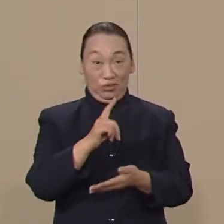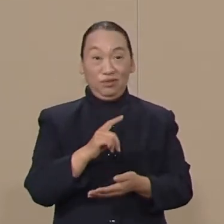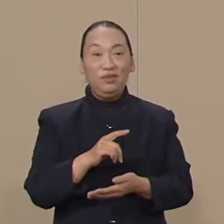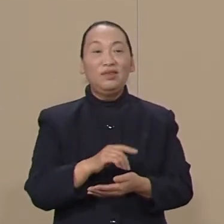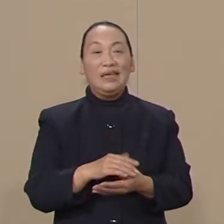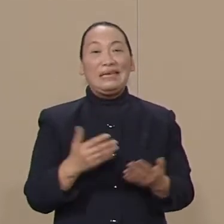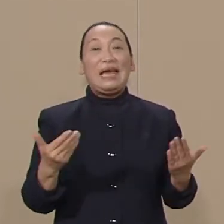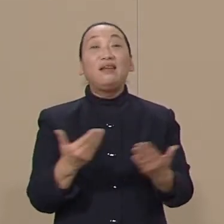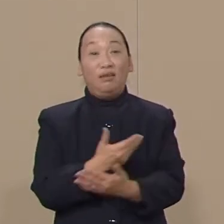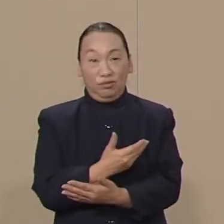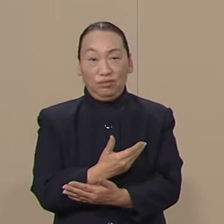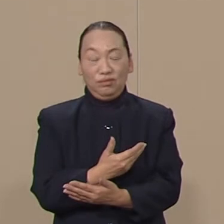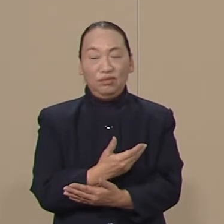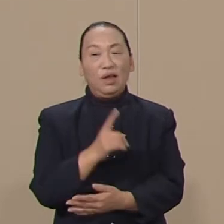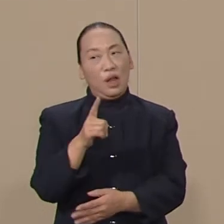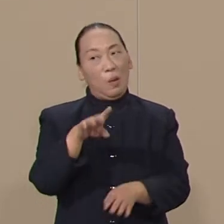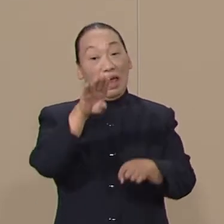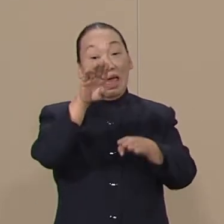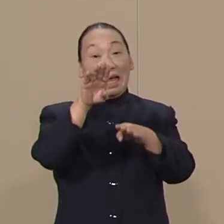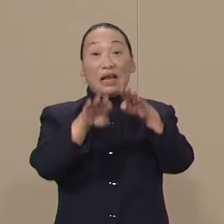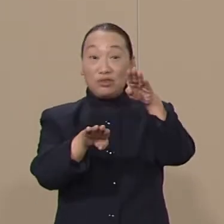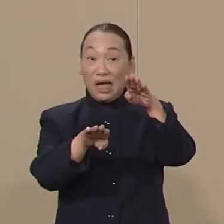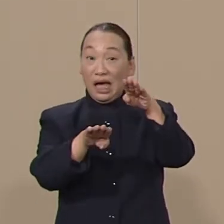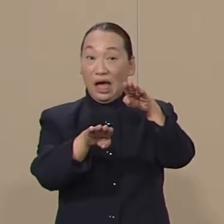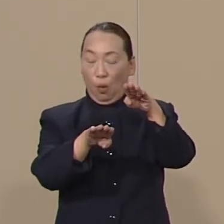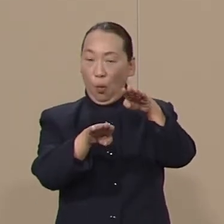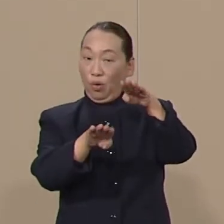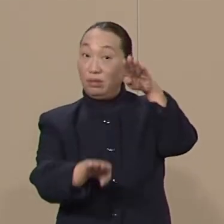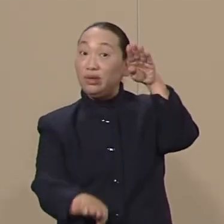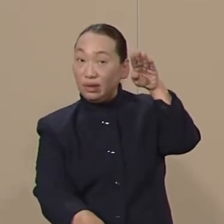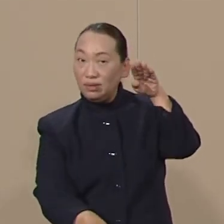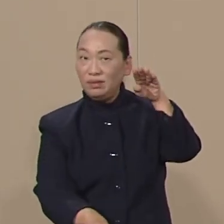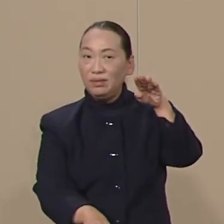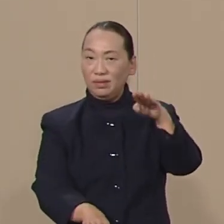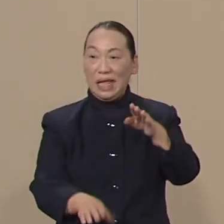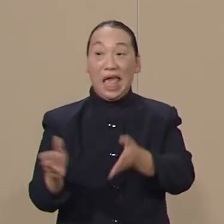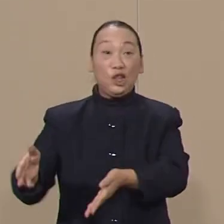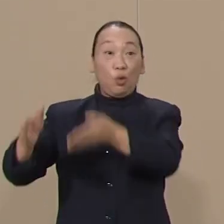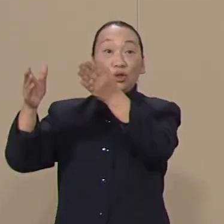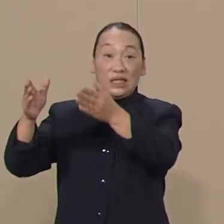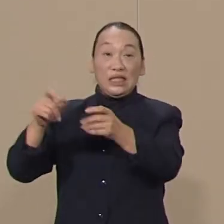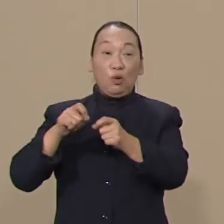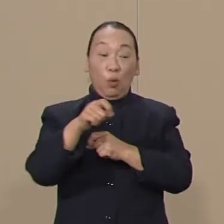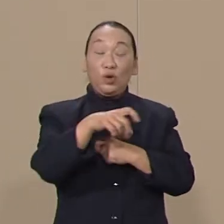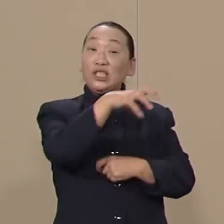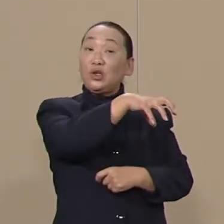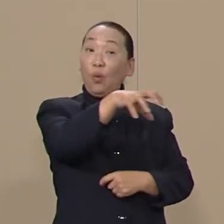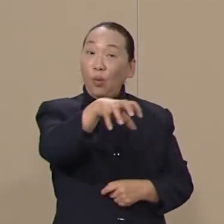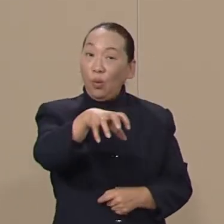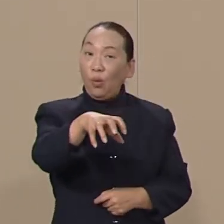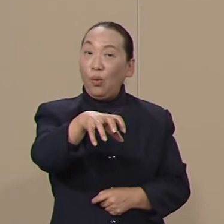それは あの… 格差を拡大させね 都市と地方の あの… 地域差っていう